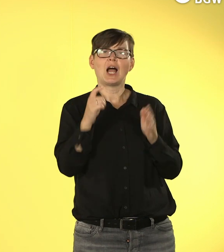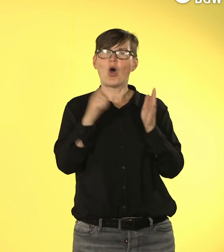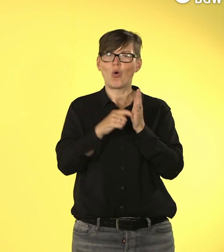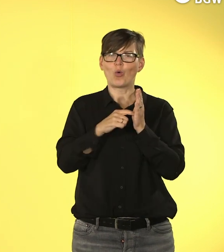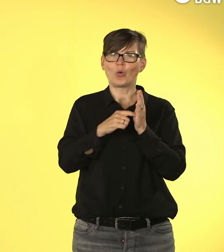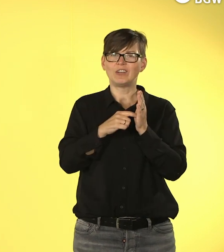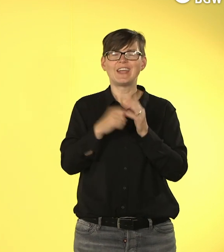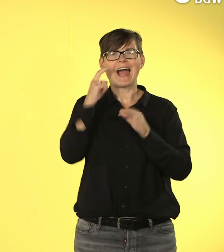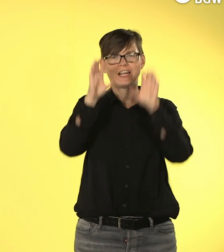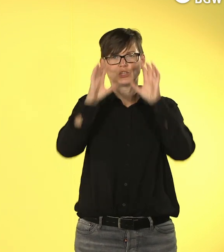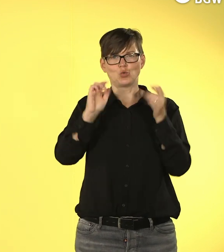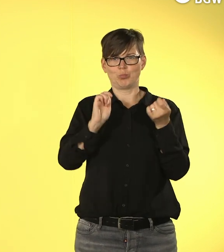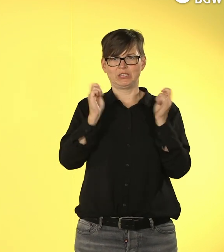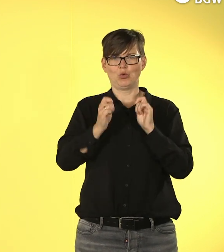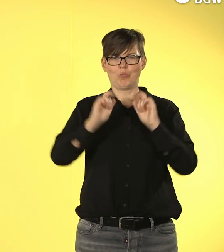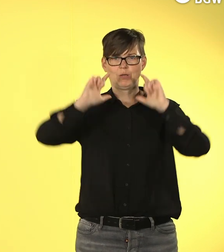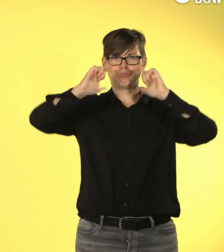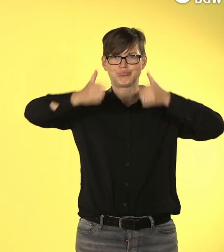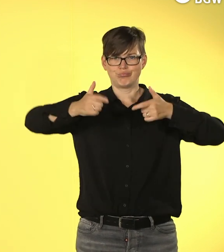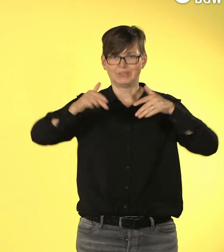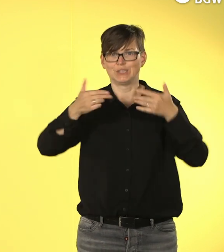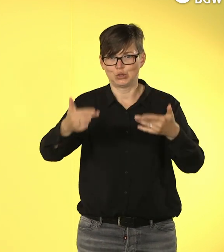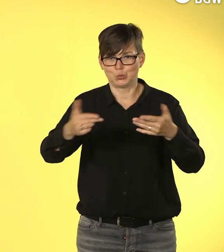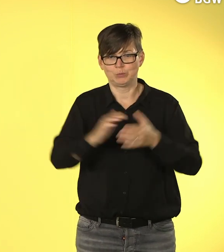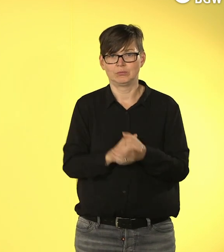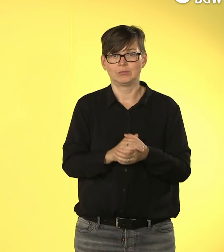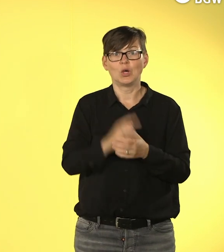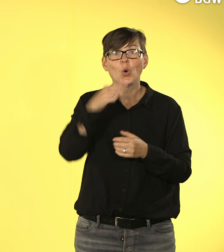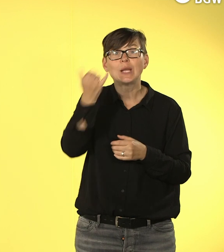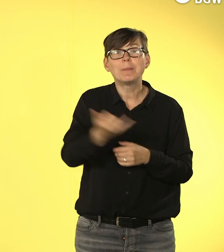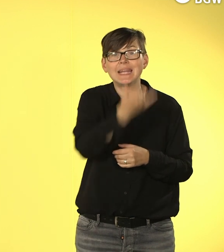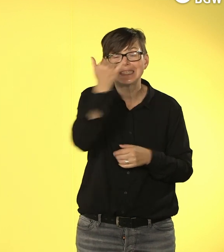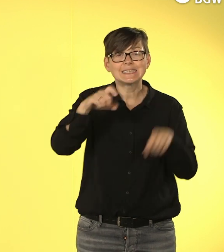der im nächsten Jahr 50 Jahre alt wird.